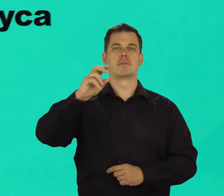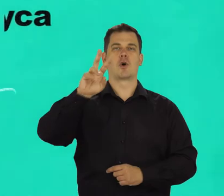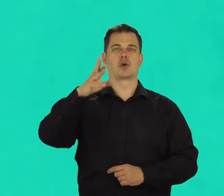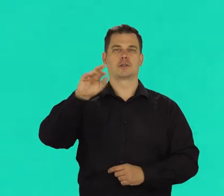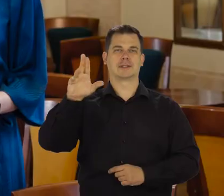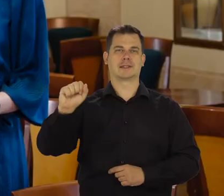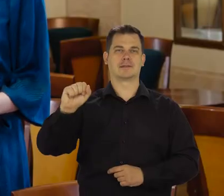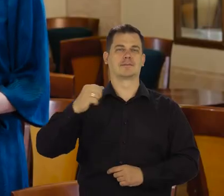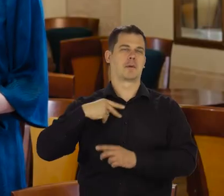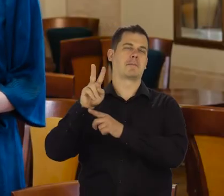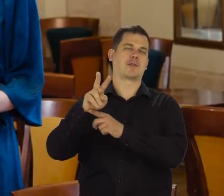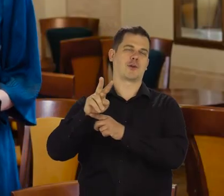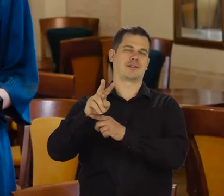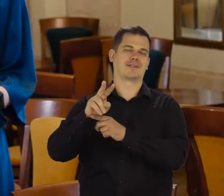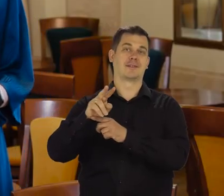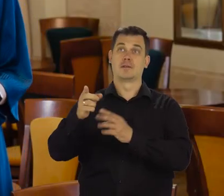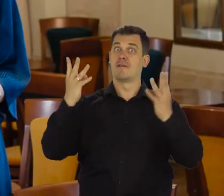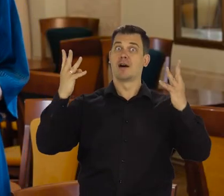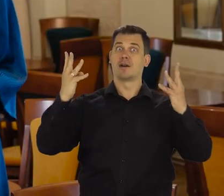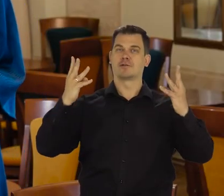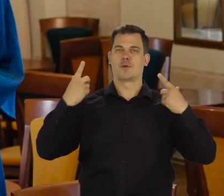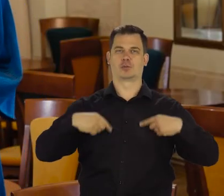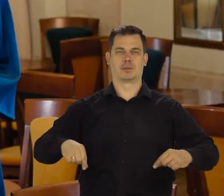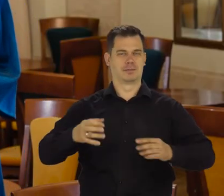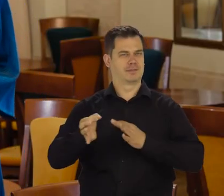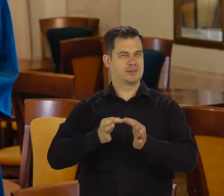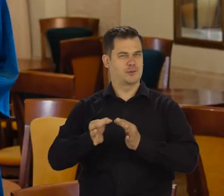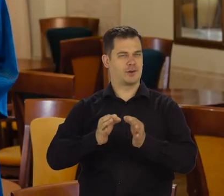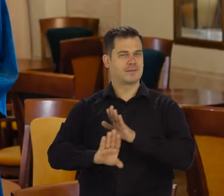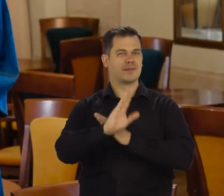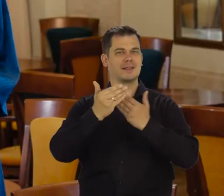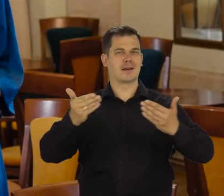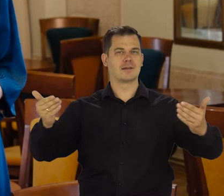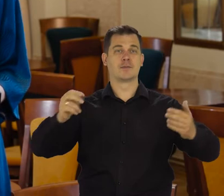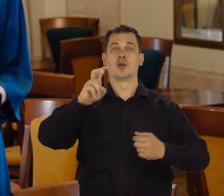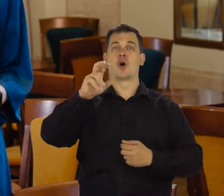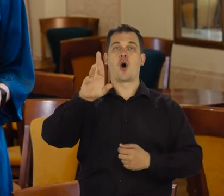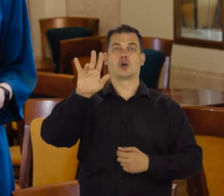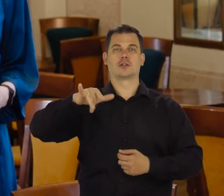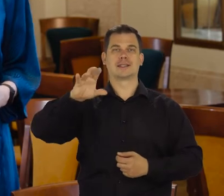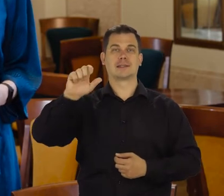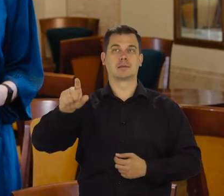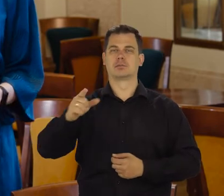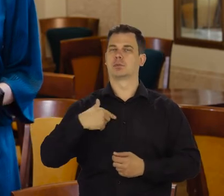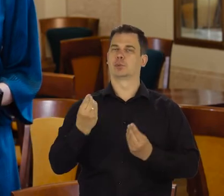To nasz patron, więc oczywiście ważna postać w historii naszego teatru. Horzyca już wtedy był uznanym twórcą teatralnym,